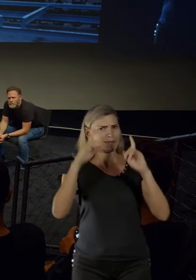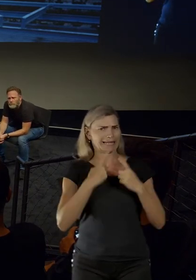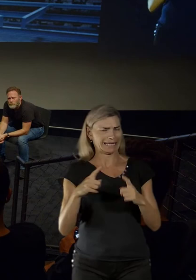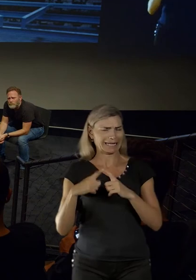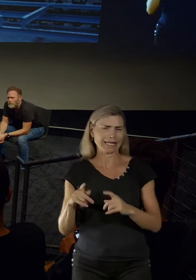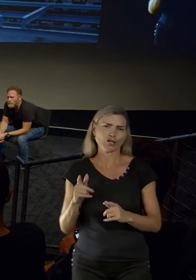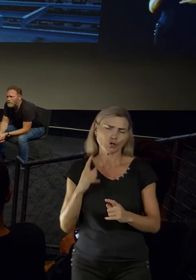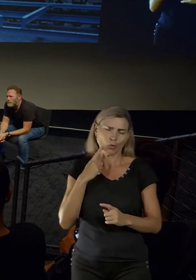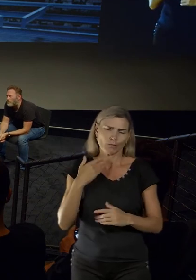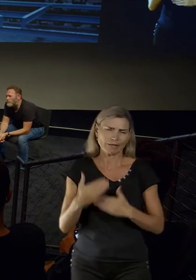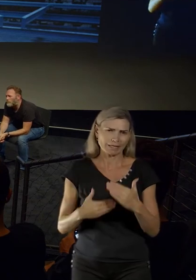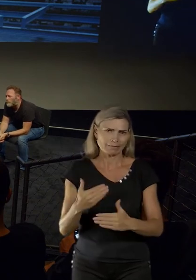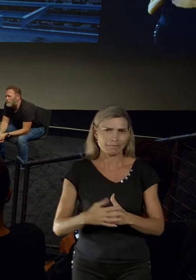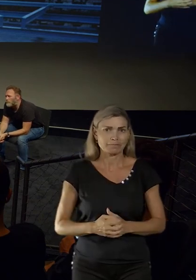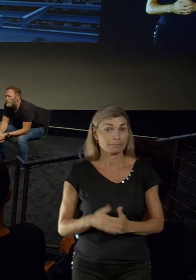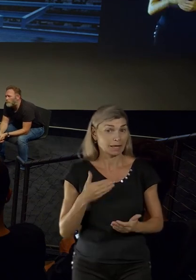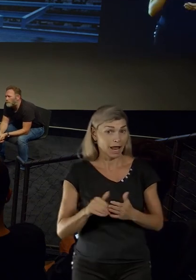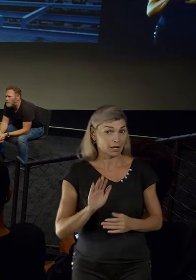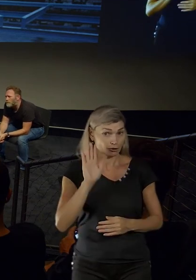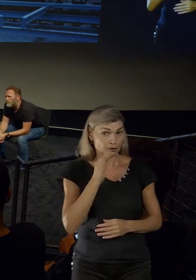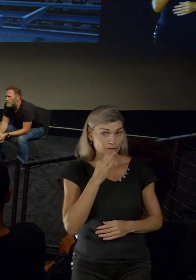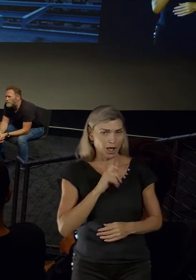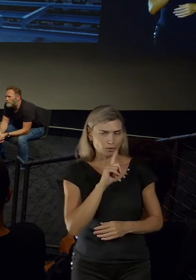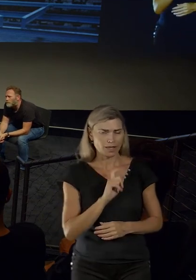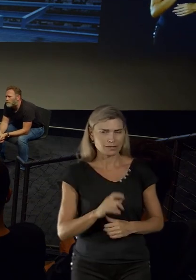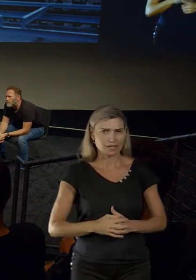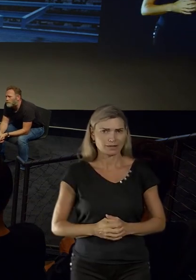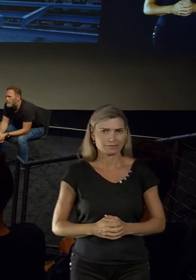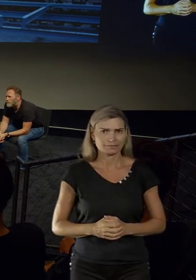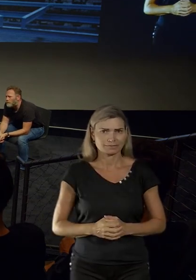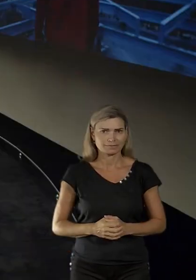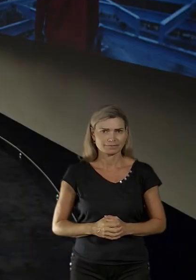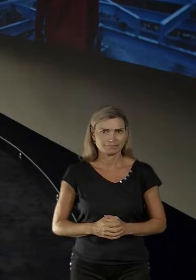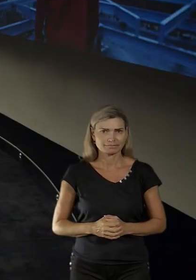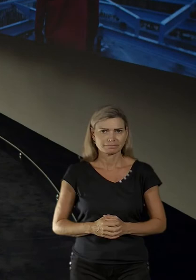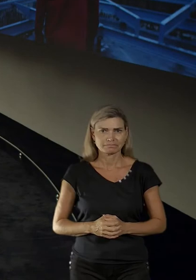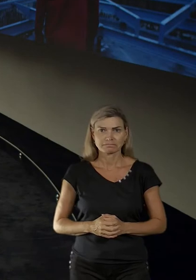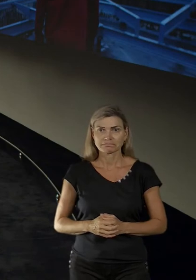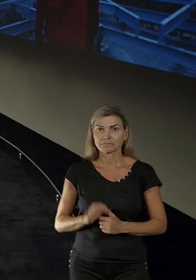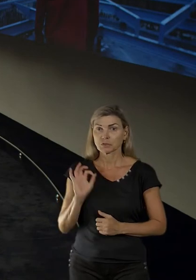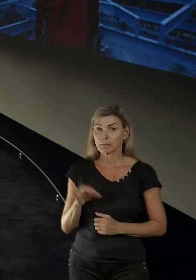Můžete se přihlásit. Dobrý den... Ne, nikdo, pardon.